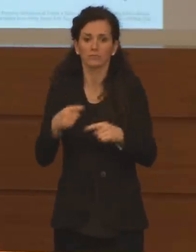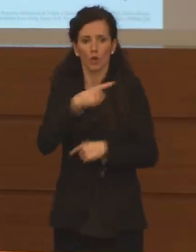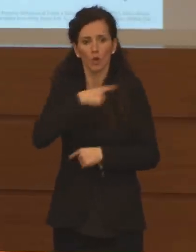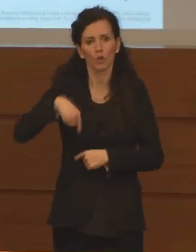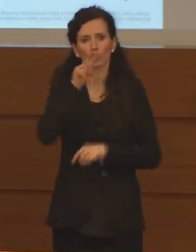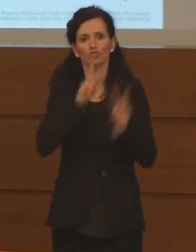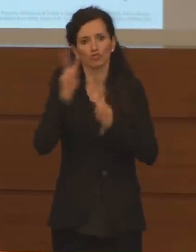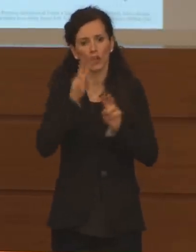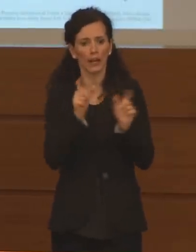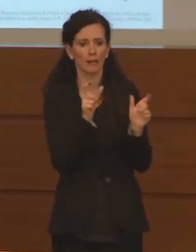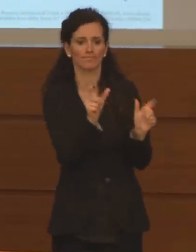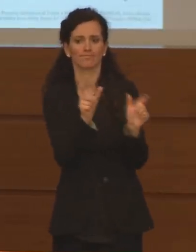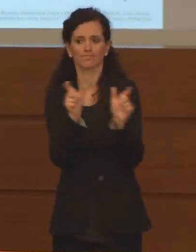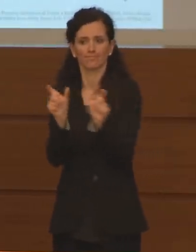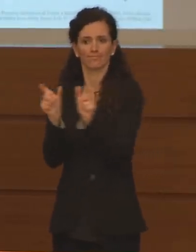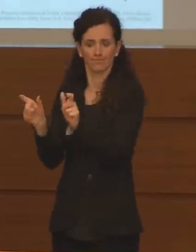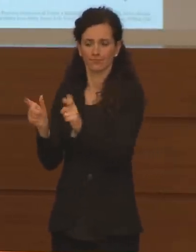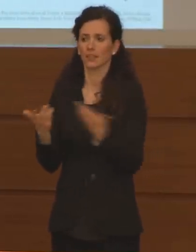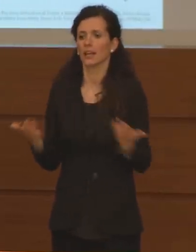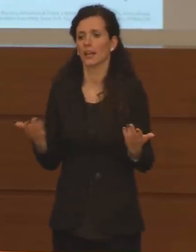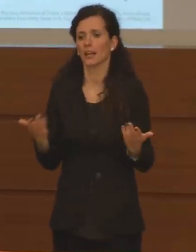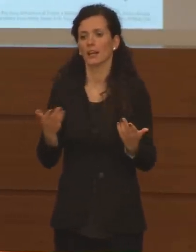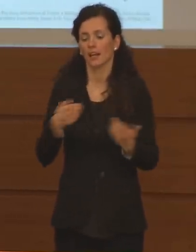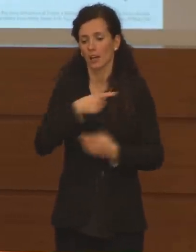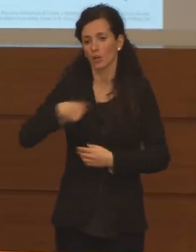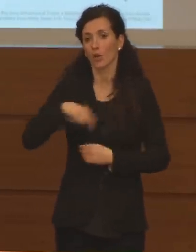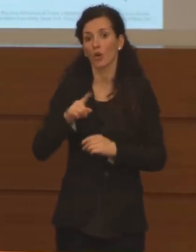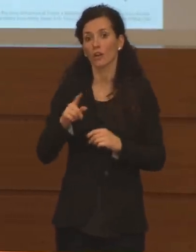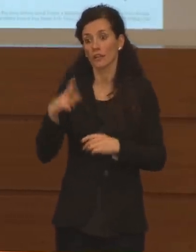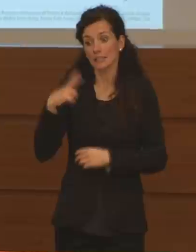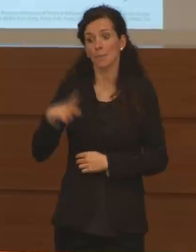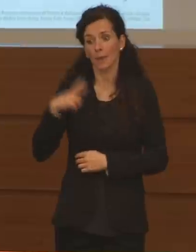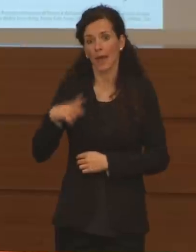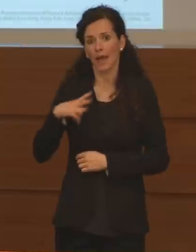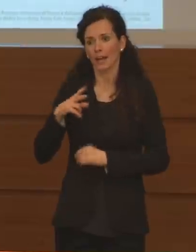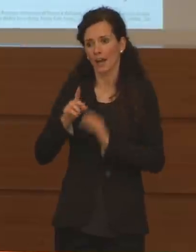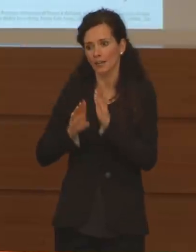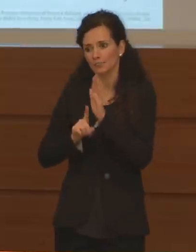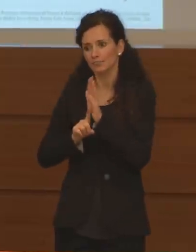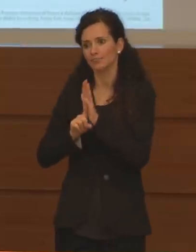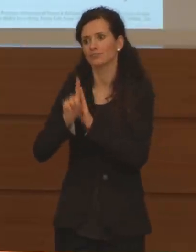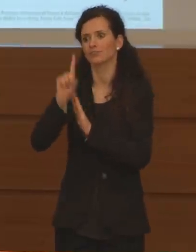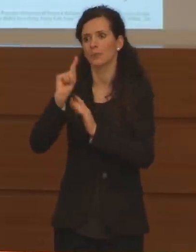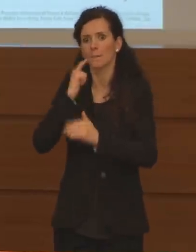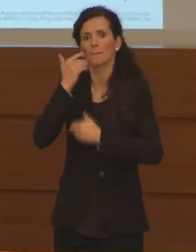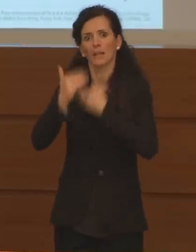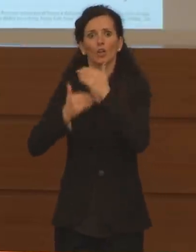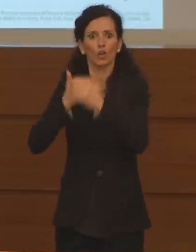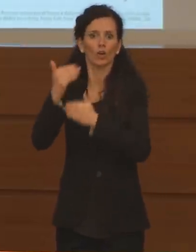i cui effetti speriamo di vedere, ripeto, nei prossimi almeno 10 giorni.